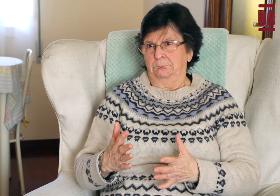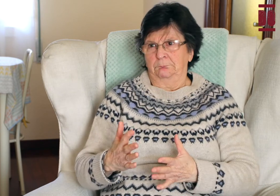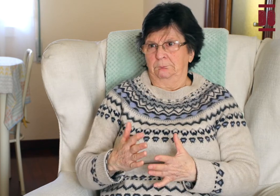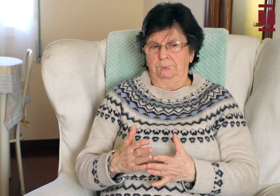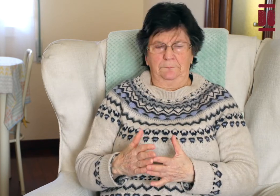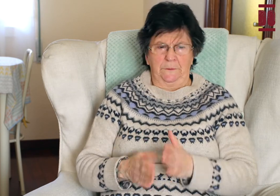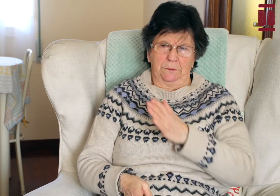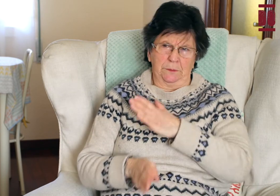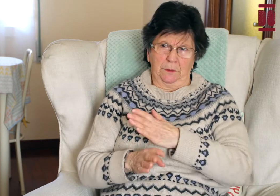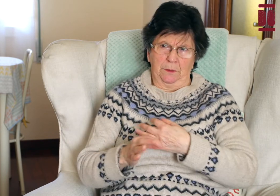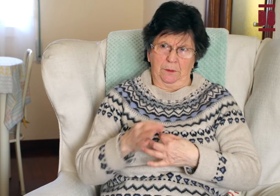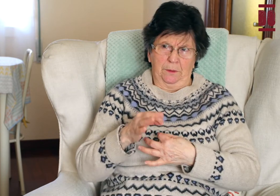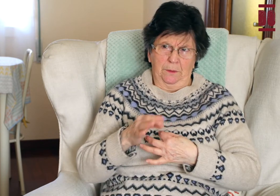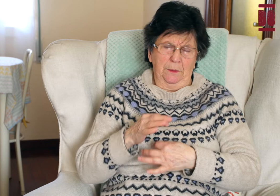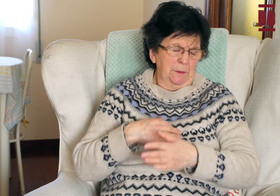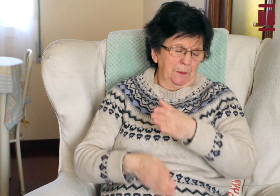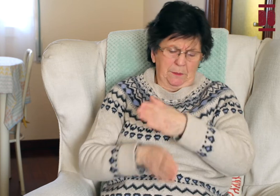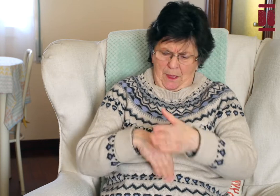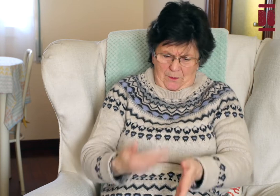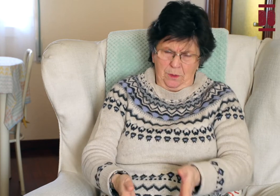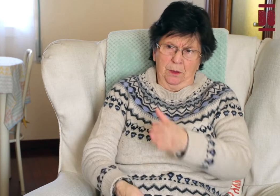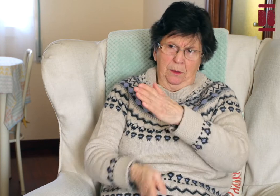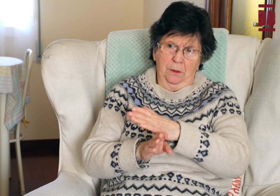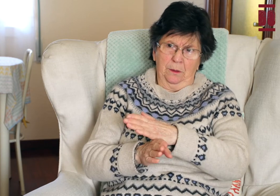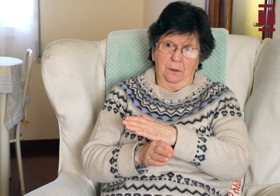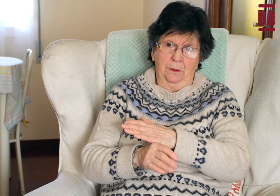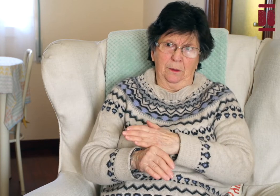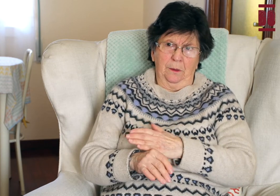He seguido cosiendo hasta ahora.